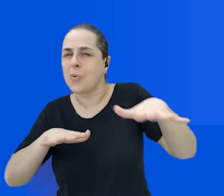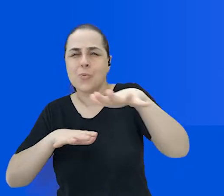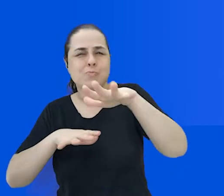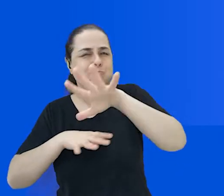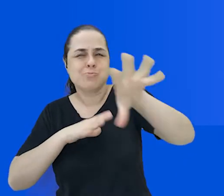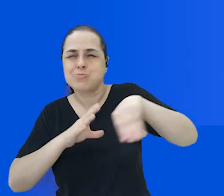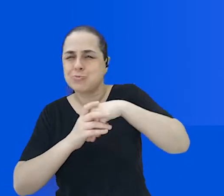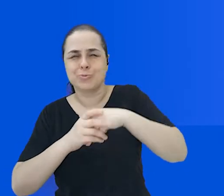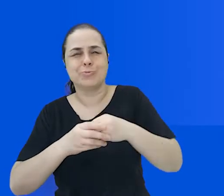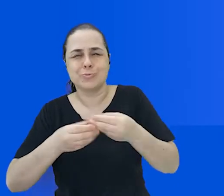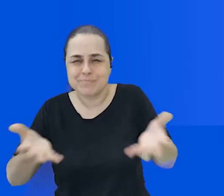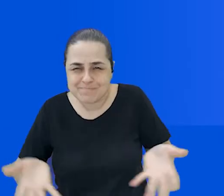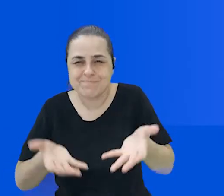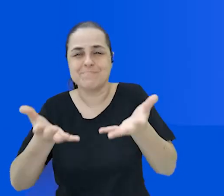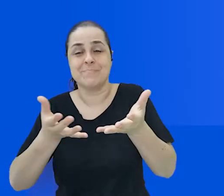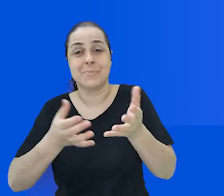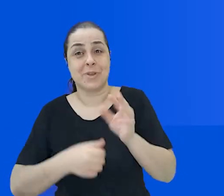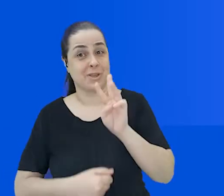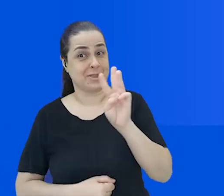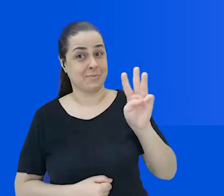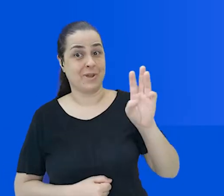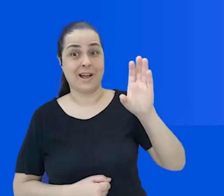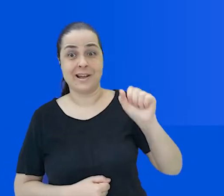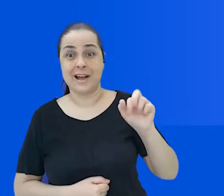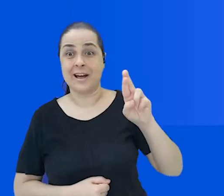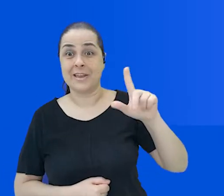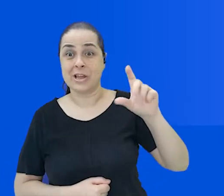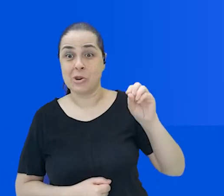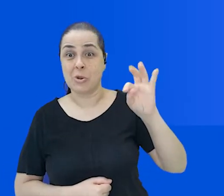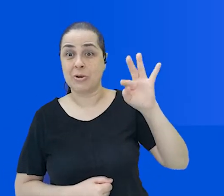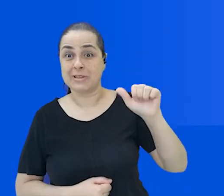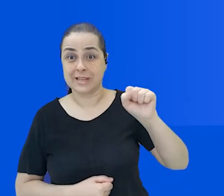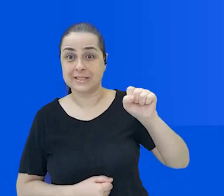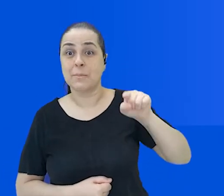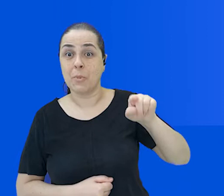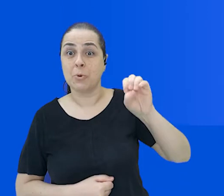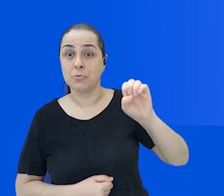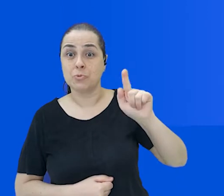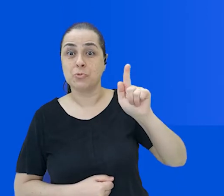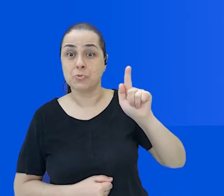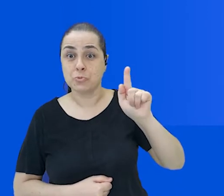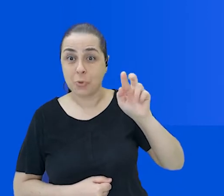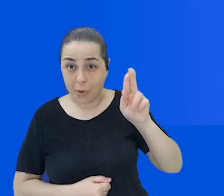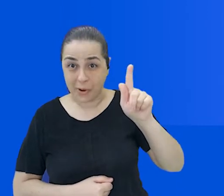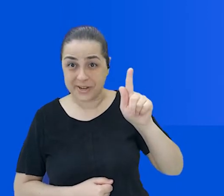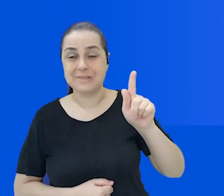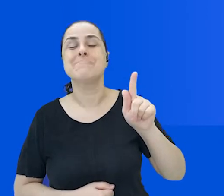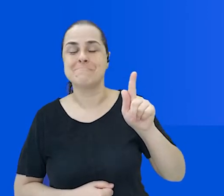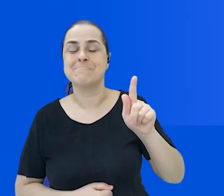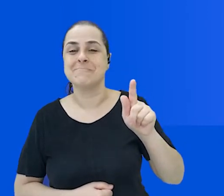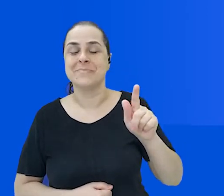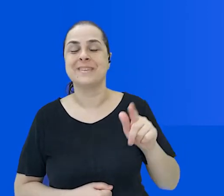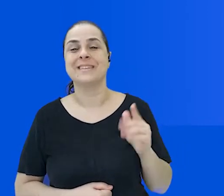E vai lá no CARLOTAS.ORG para saber mais porque eu sou péssima de explicar as coisas assim, e eu fico nervosa. Oi chefaaaa!